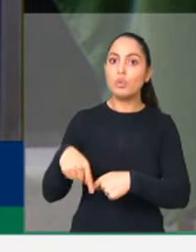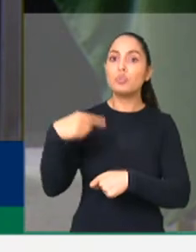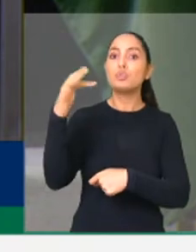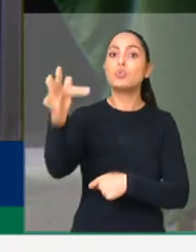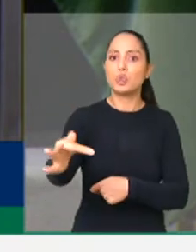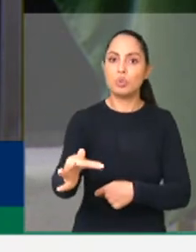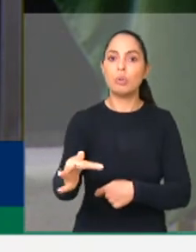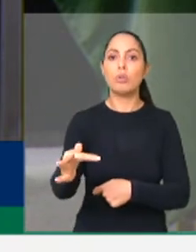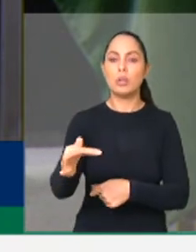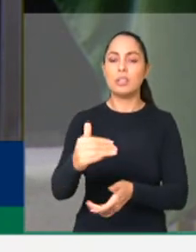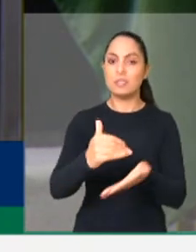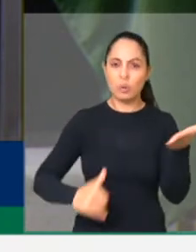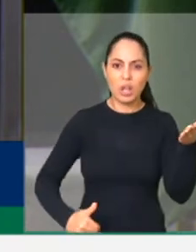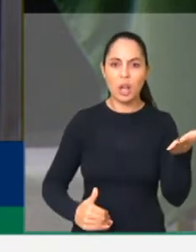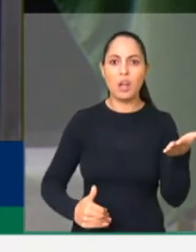OUTRAS CONTUDO MERITÓRIA QUE SEJA MERECE APRECIAÇÃO EM